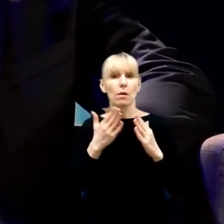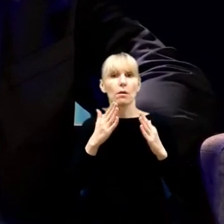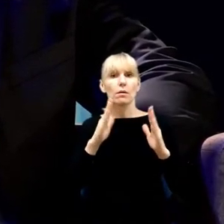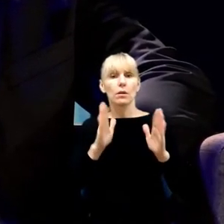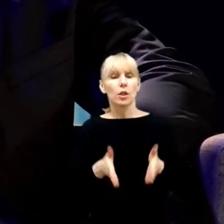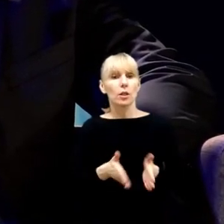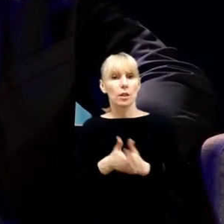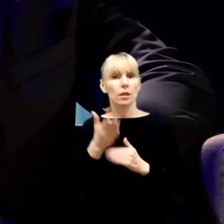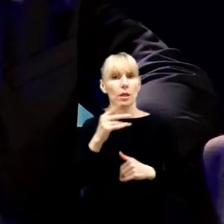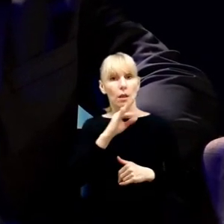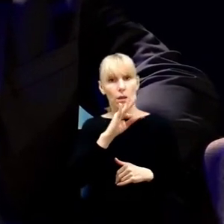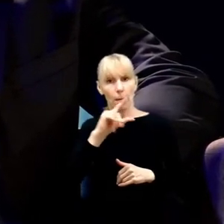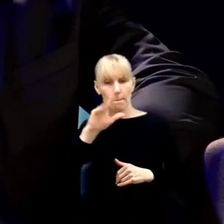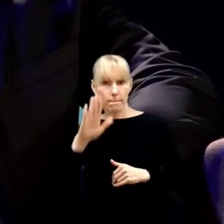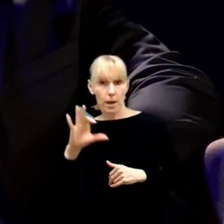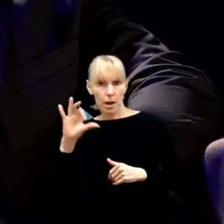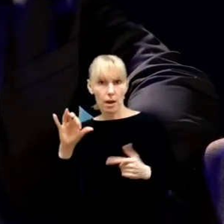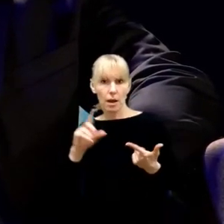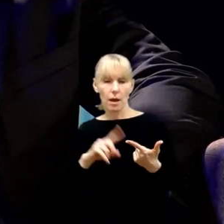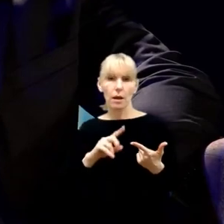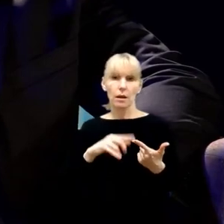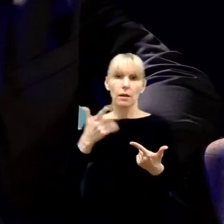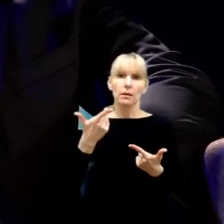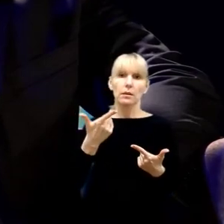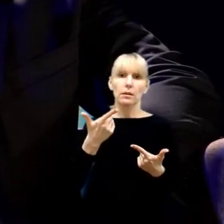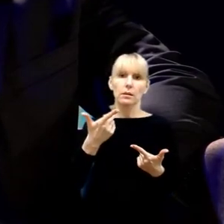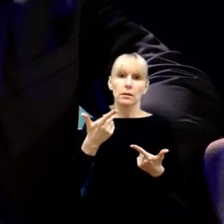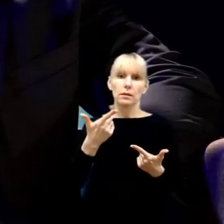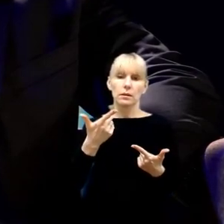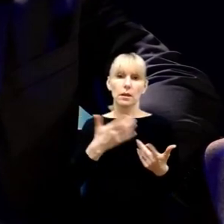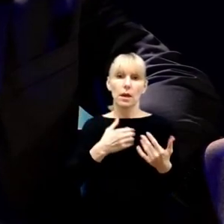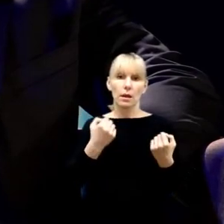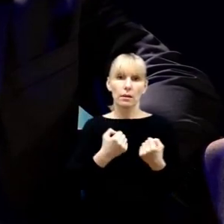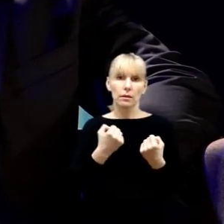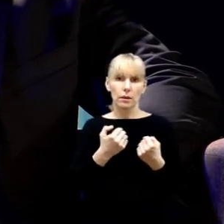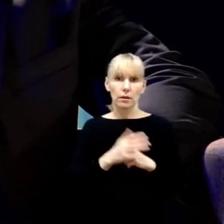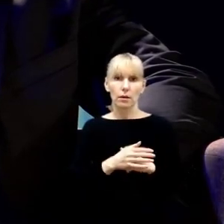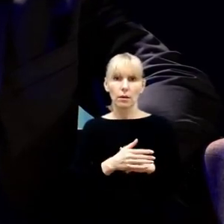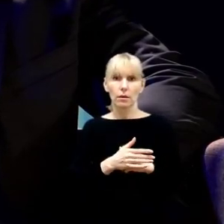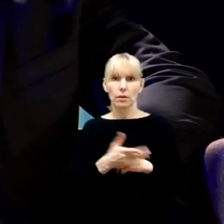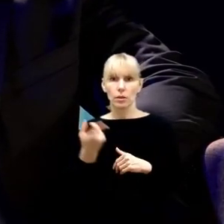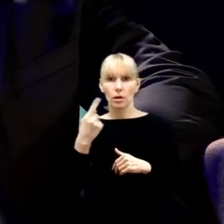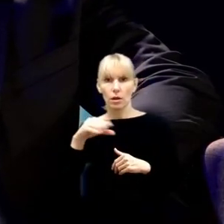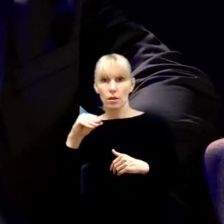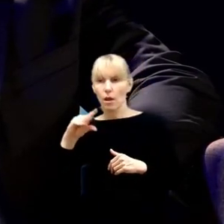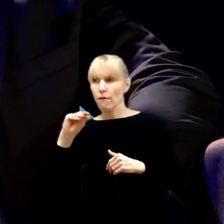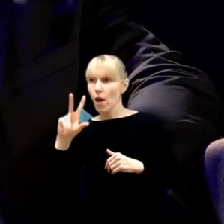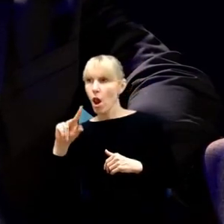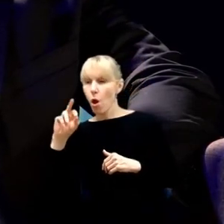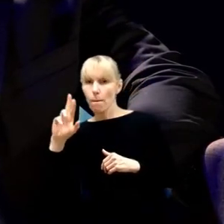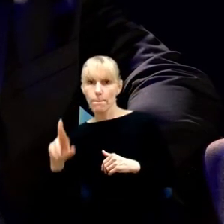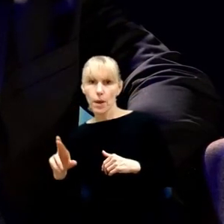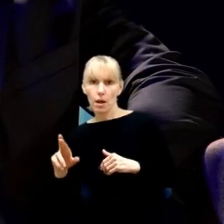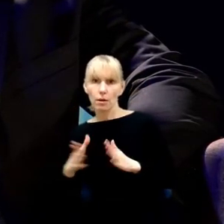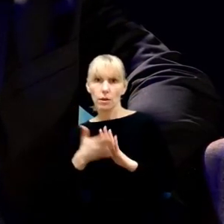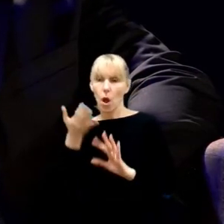są później w zarządzie tych, którzy je stawiają, a nie tak jak wprzypadku deweloperów sprzedawane poszczególnymi inwestorom, którzy tworzą